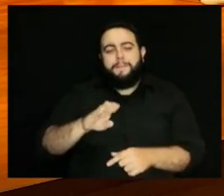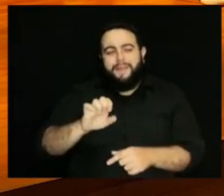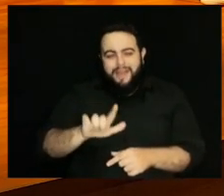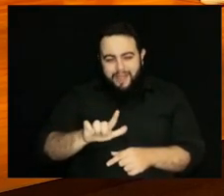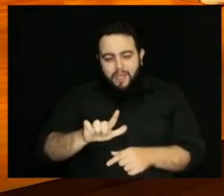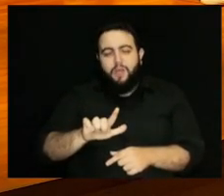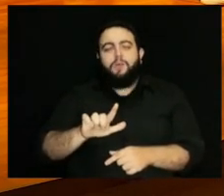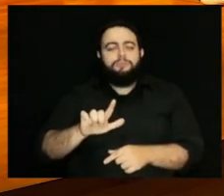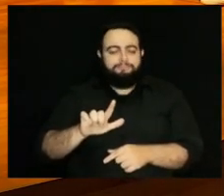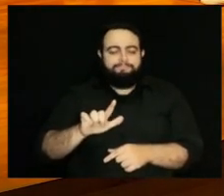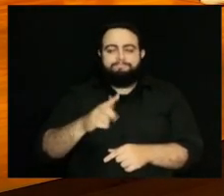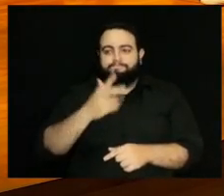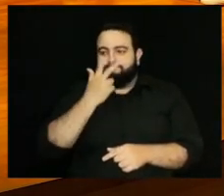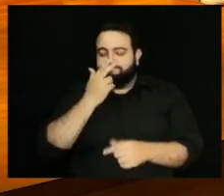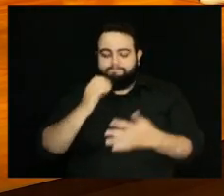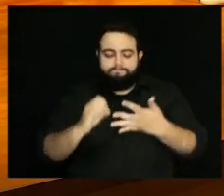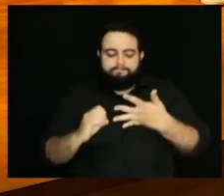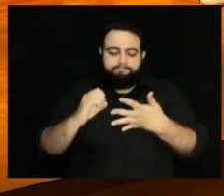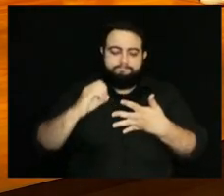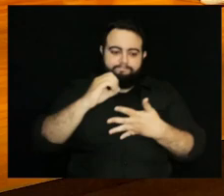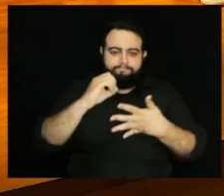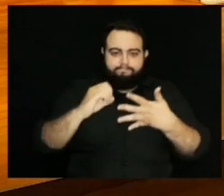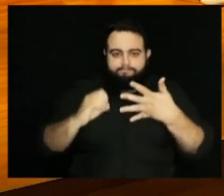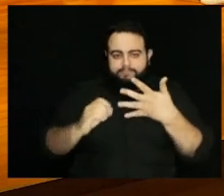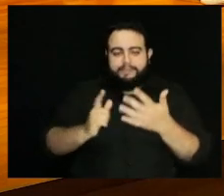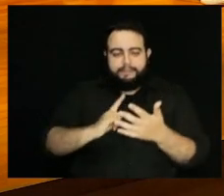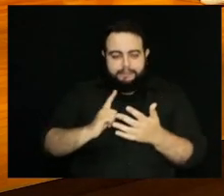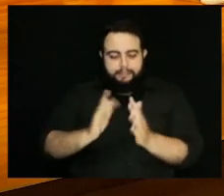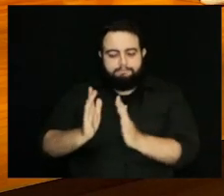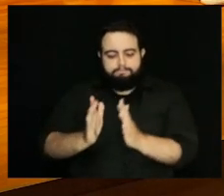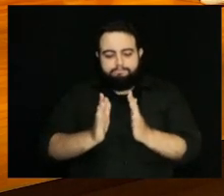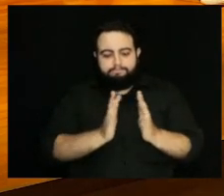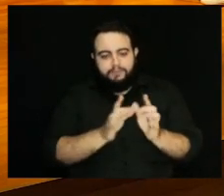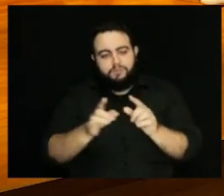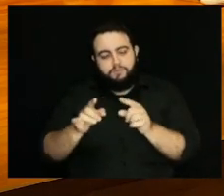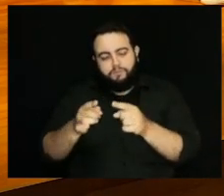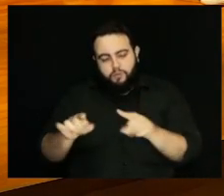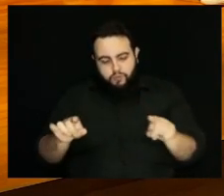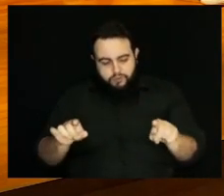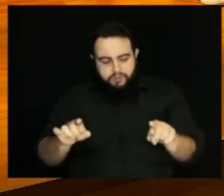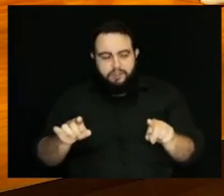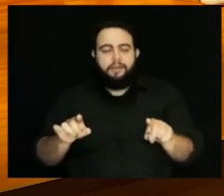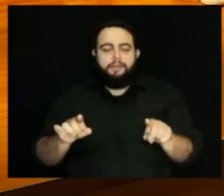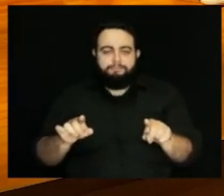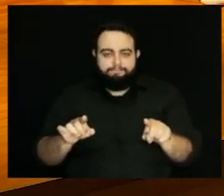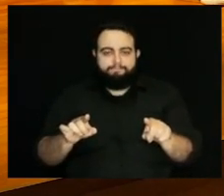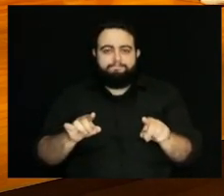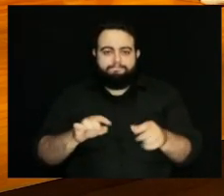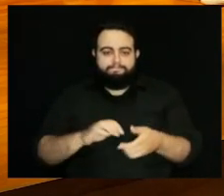arrasado, destroçado, atirado ao chão numa outra canção, é justamente nesse chão que está a nota